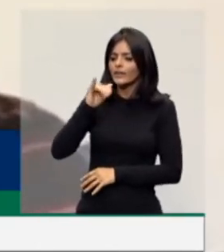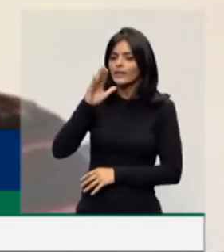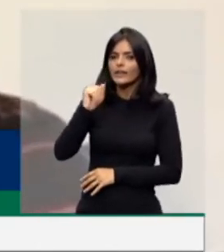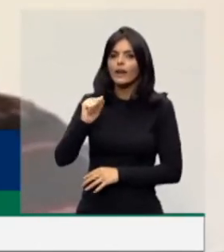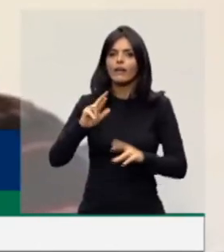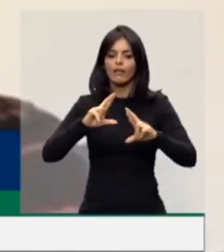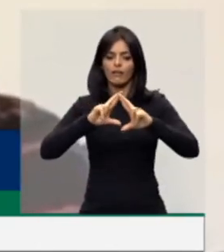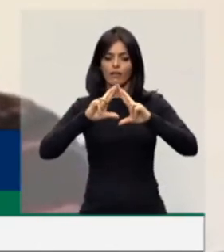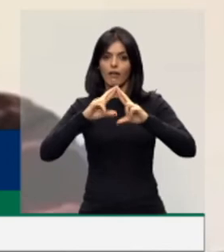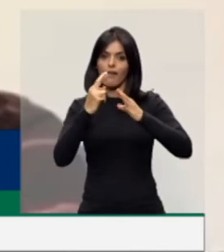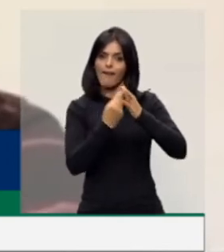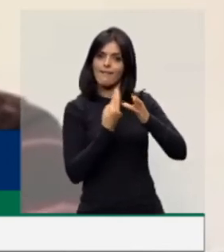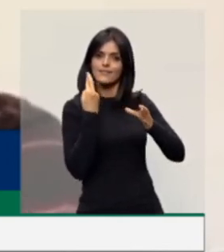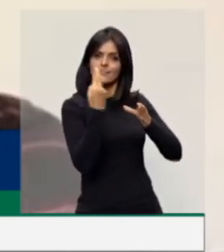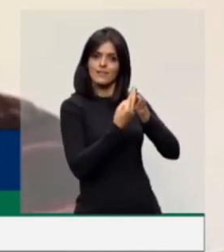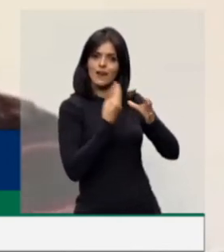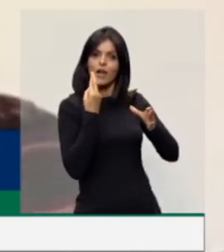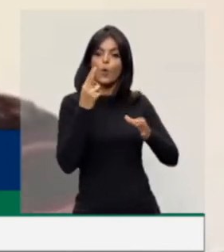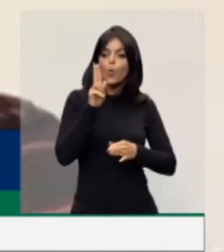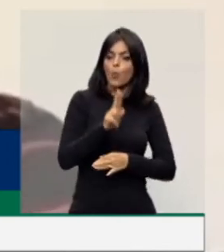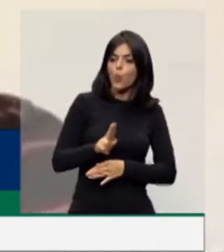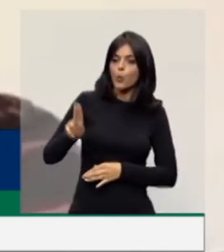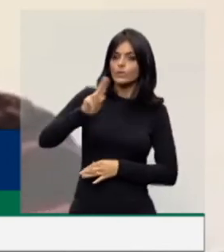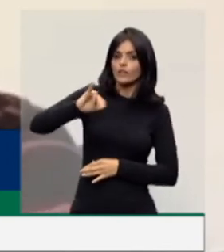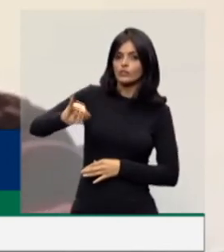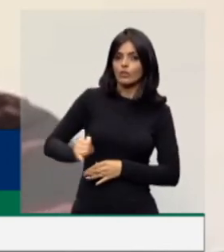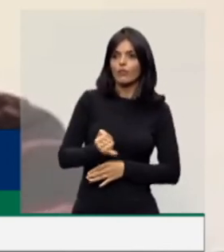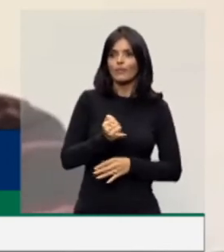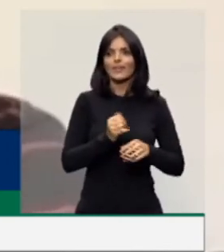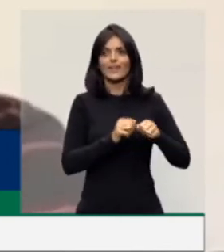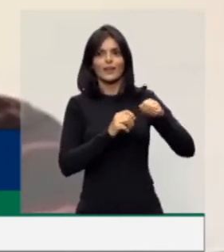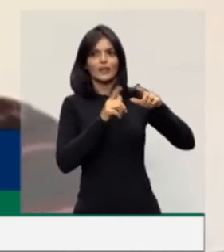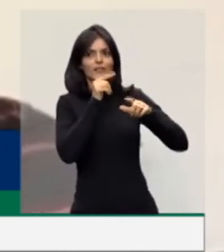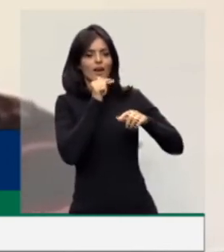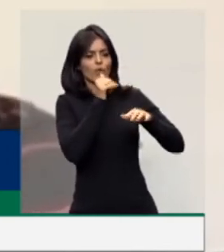INCENTIVO A PRODUÇÃO AGROECOLÓGICA, ORGÂNICA, A RECICLAGEM, REUSO , A